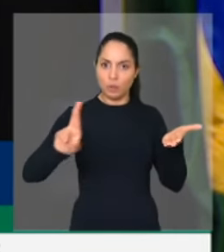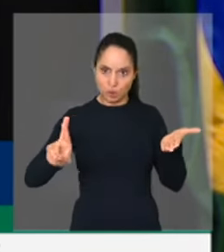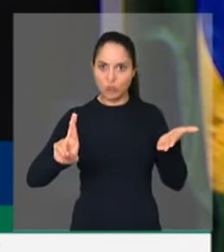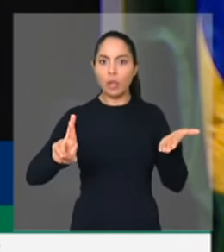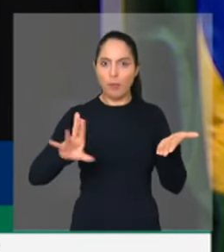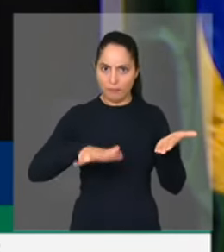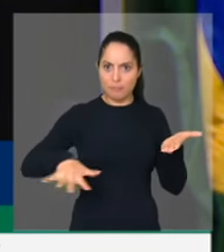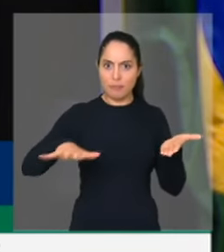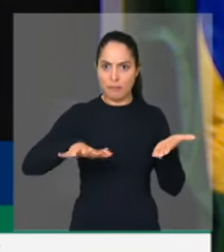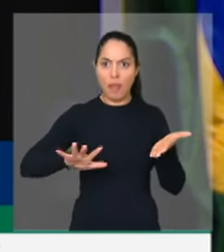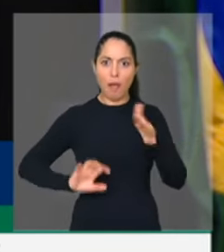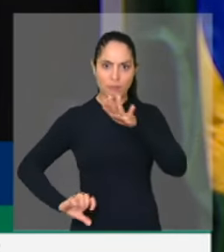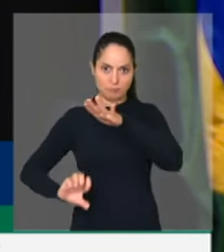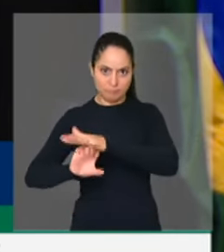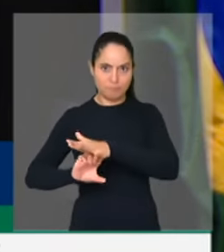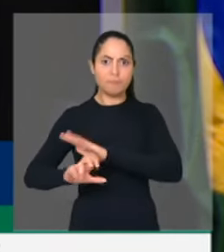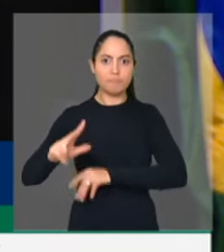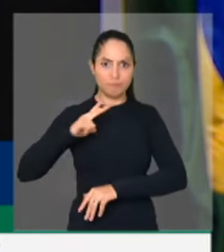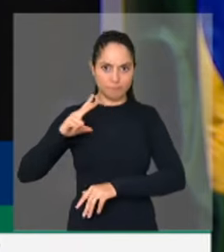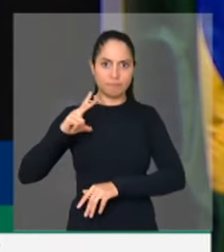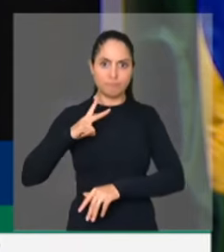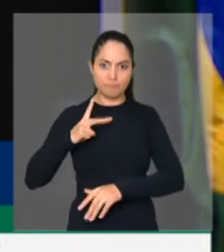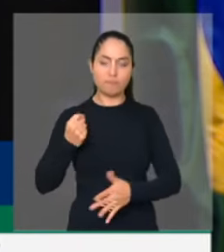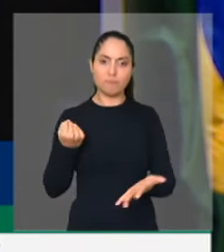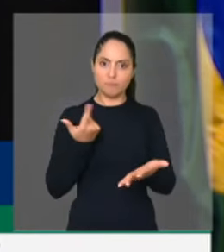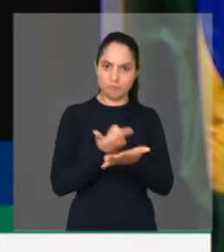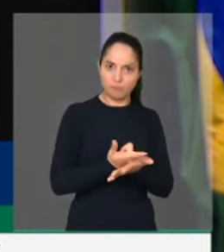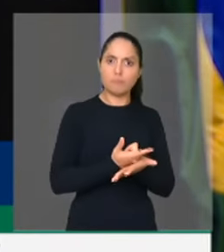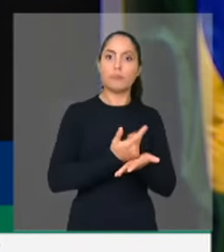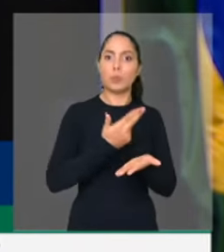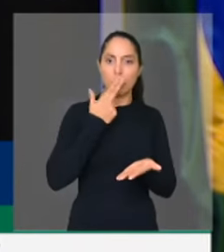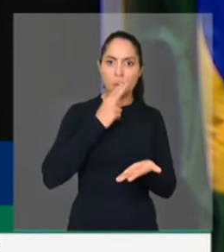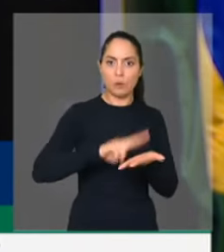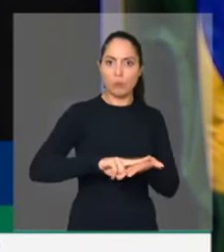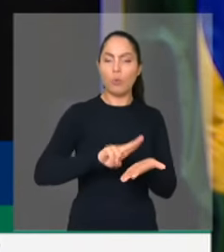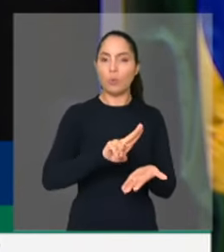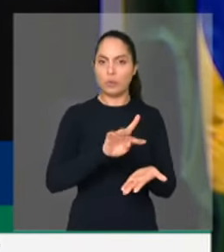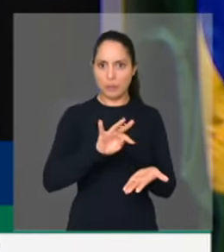POR FIM.... LIMITAMOS UM IMPACTO ORÇAMENTÁRIO DECORRENTE DESSA LEI AO VALOR DE 2.5 BILHÕES DE REAIS QUE